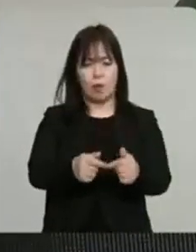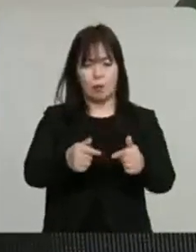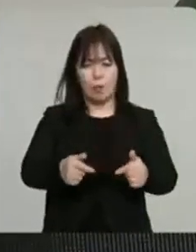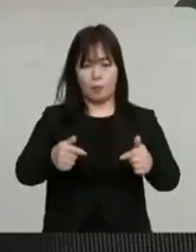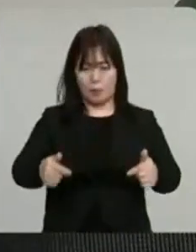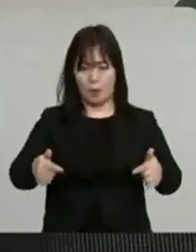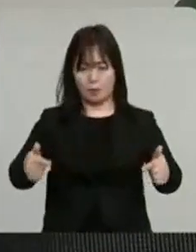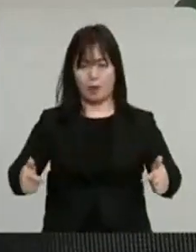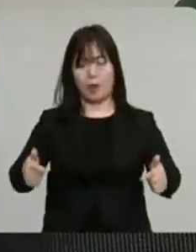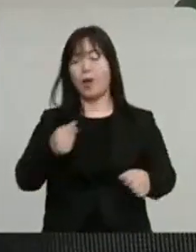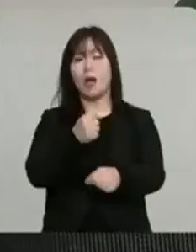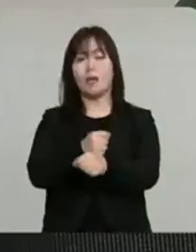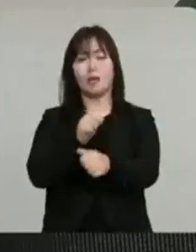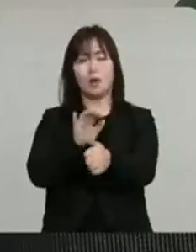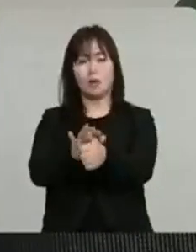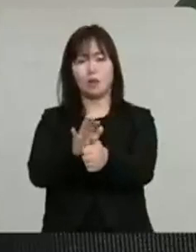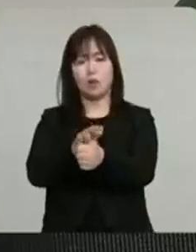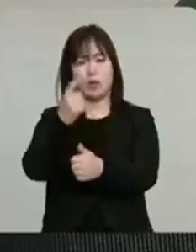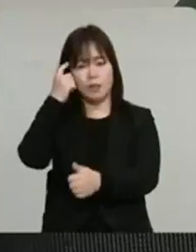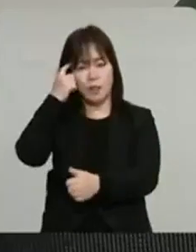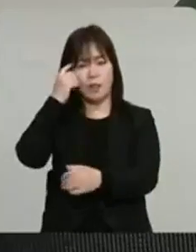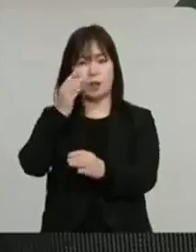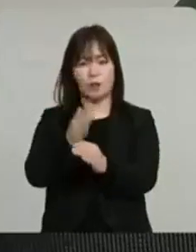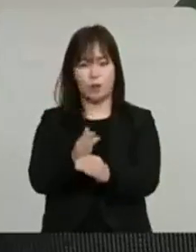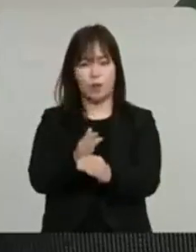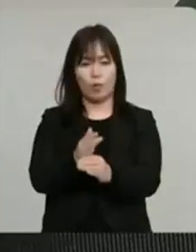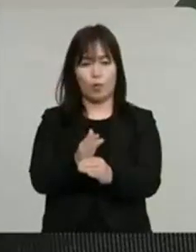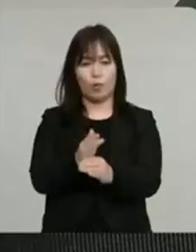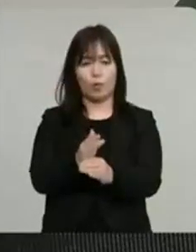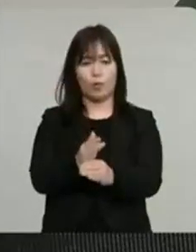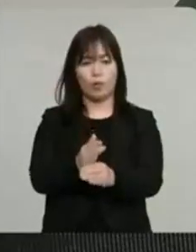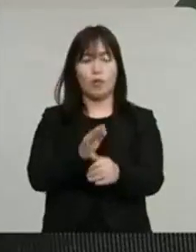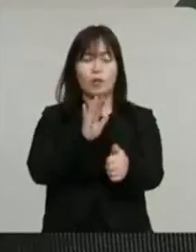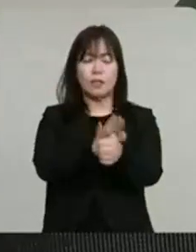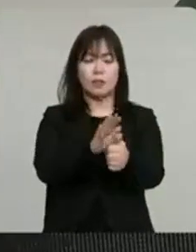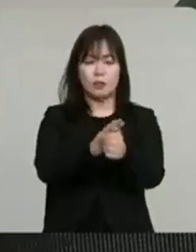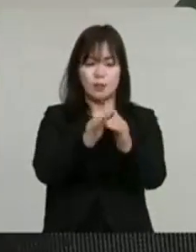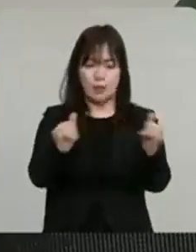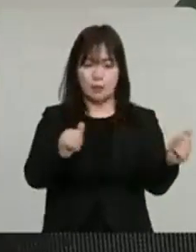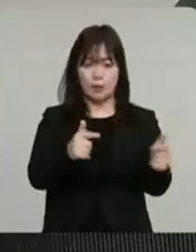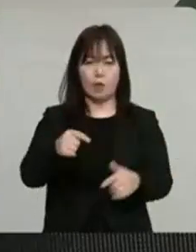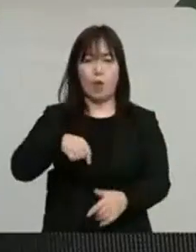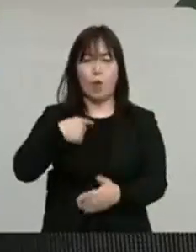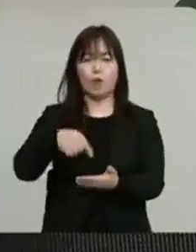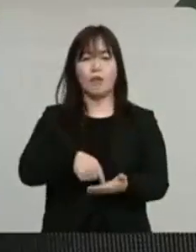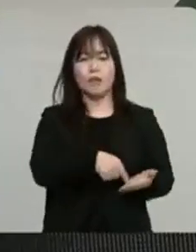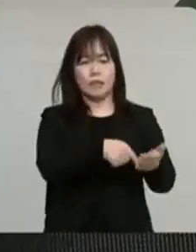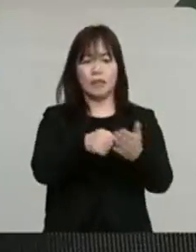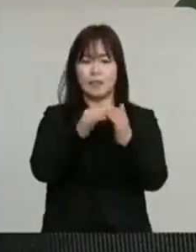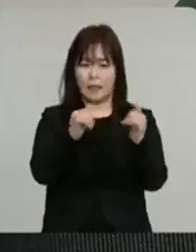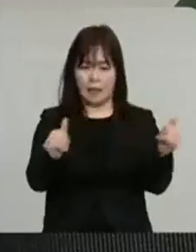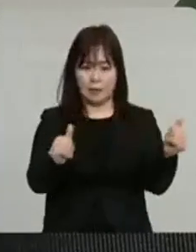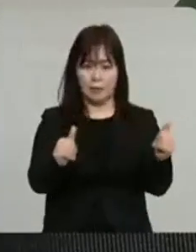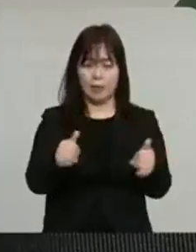확대해서 지원할 예정이고요. 지원 대상자는 혼자 사는 독거홀몸노인